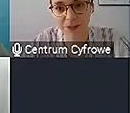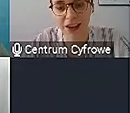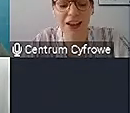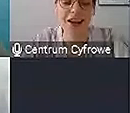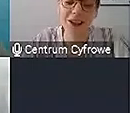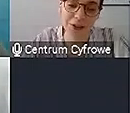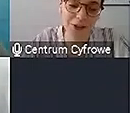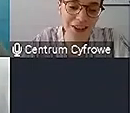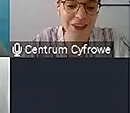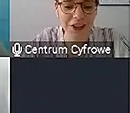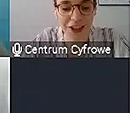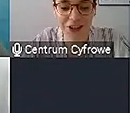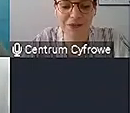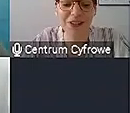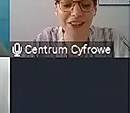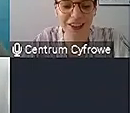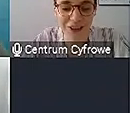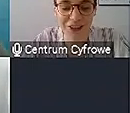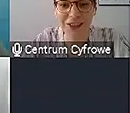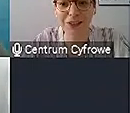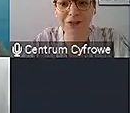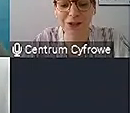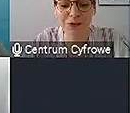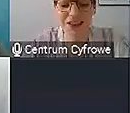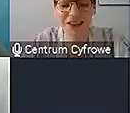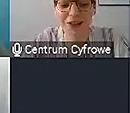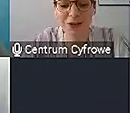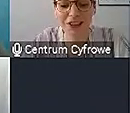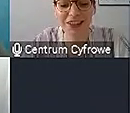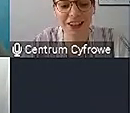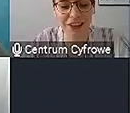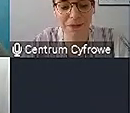A z wykształcenia jest dziennikarzem, religioznawcą i UX designerem.